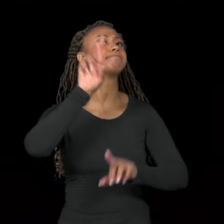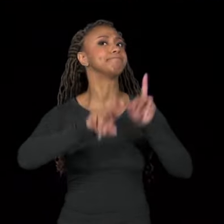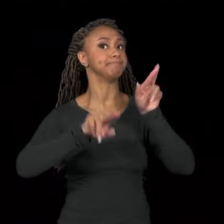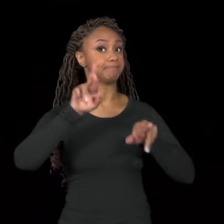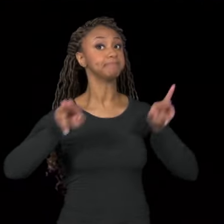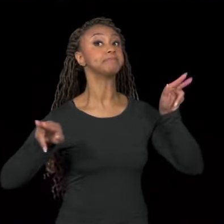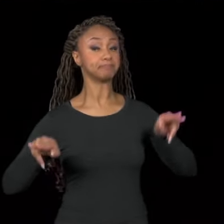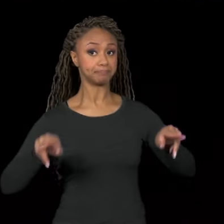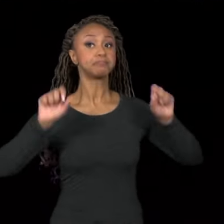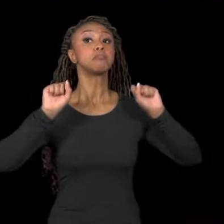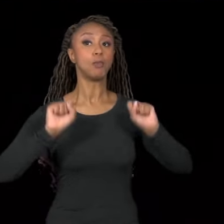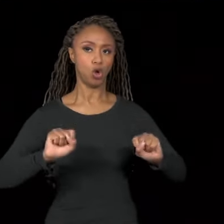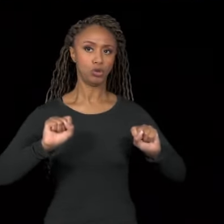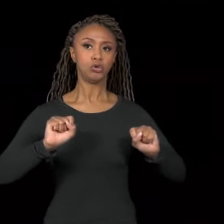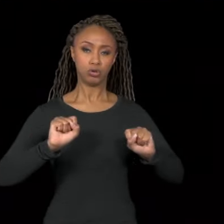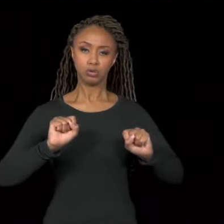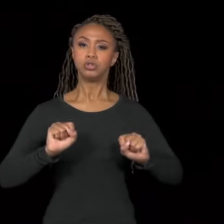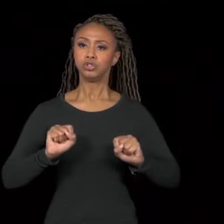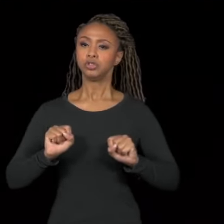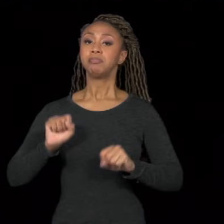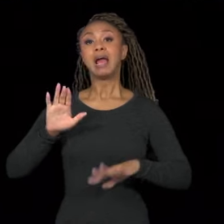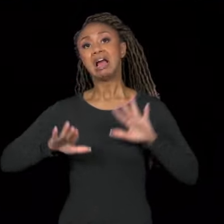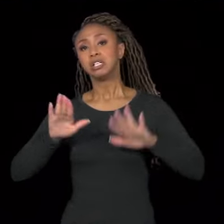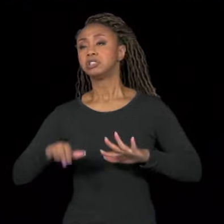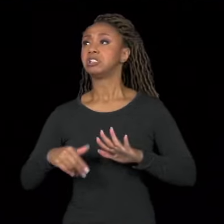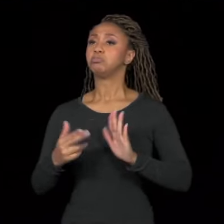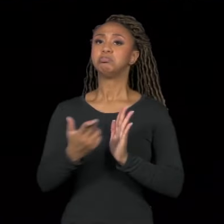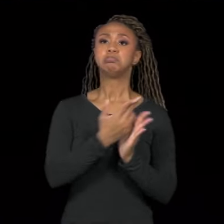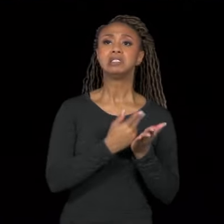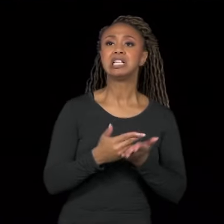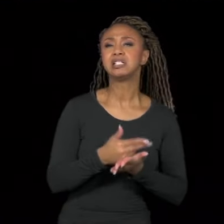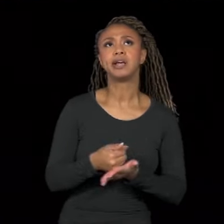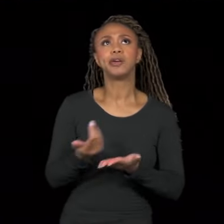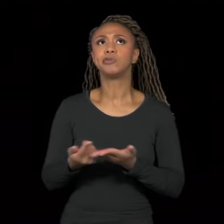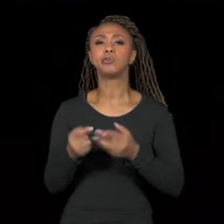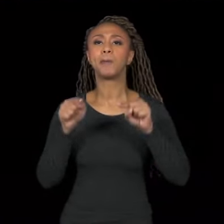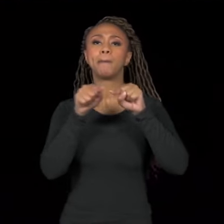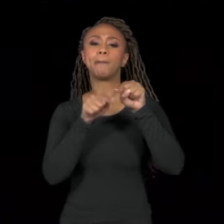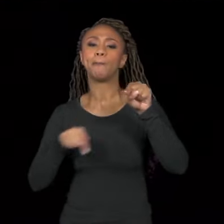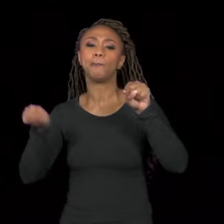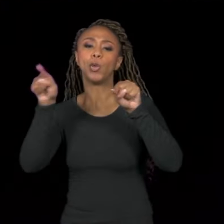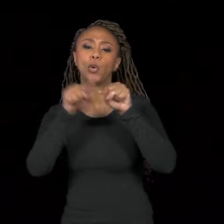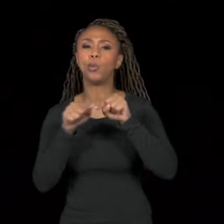ALGUMAS SÃO DEMONSTRADAS POR DESENHOS, BOLINHAS, TRACINHOS, VOCÊS VÃO ENCONTRAR MUITO ISSO NA